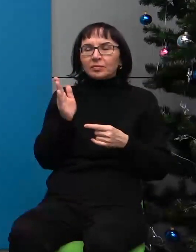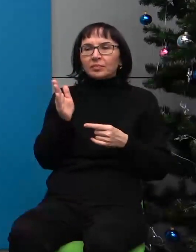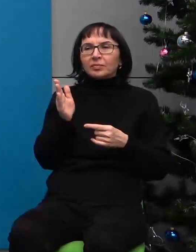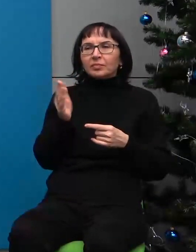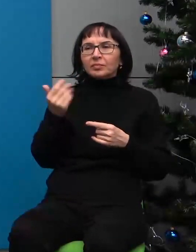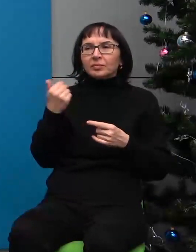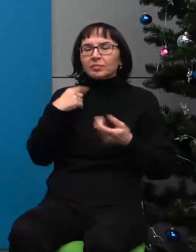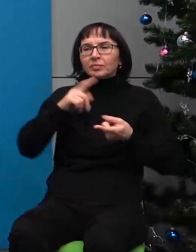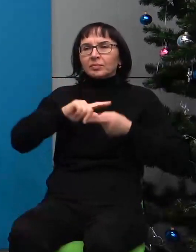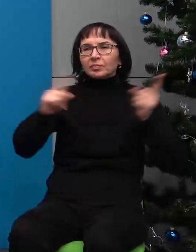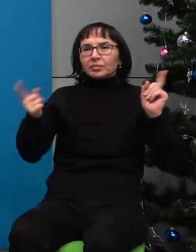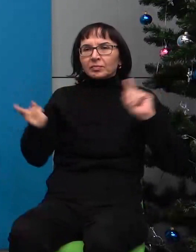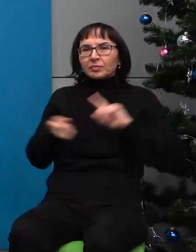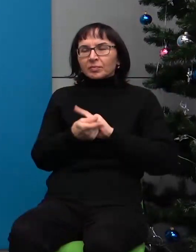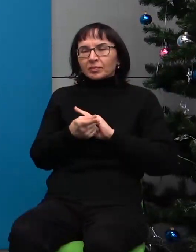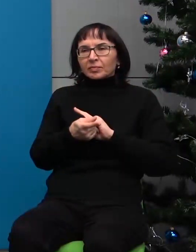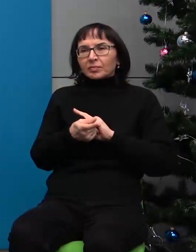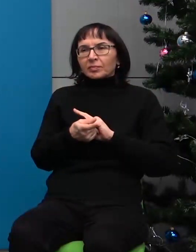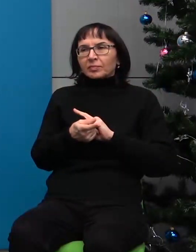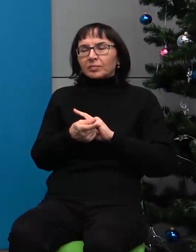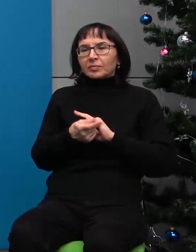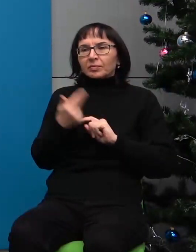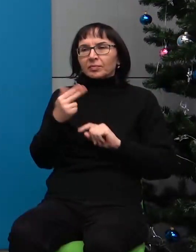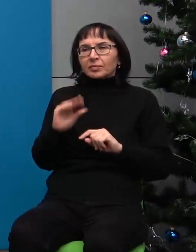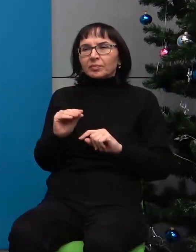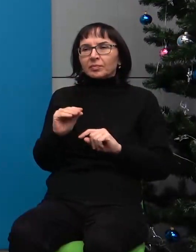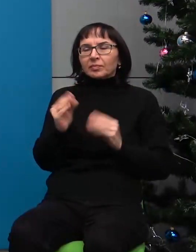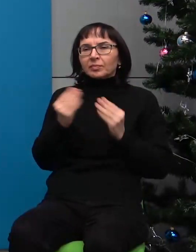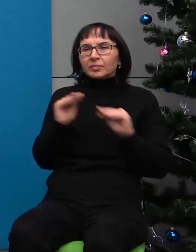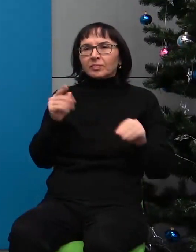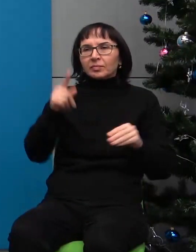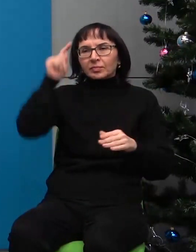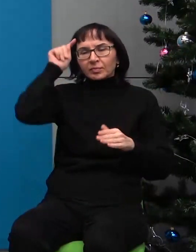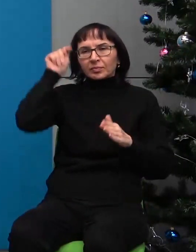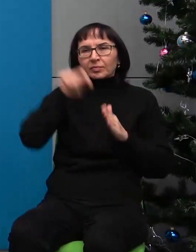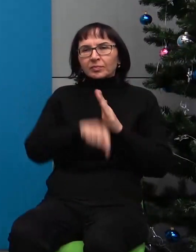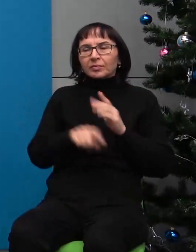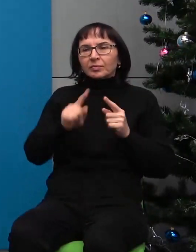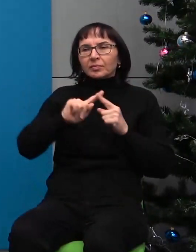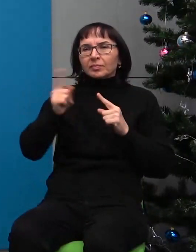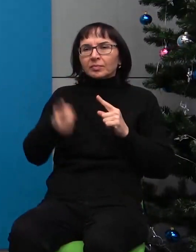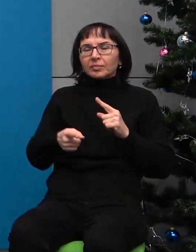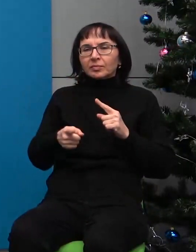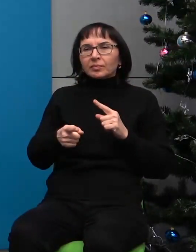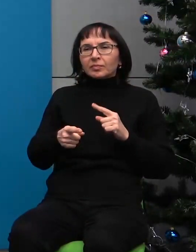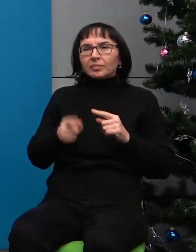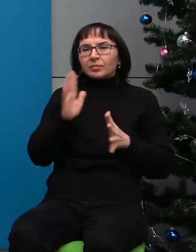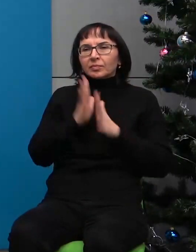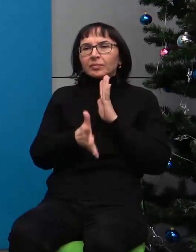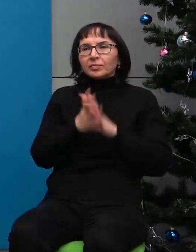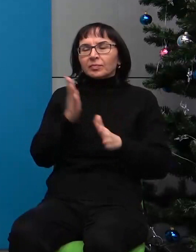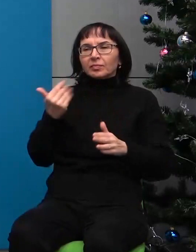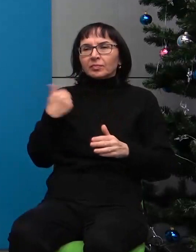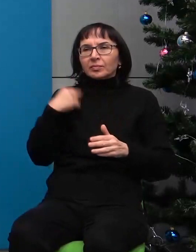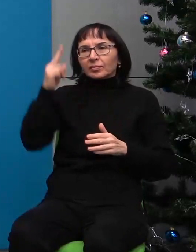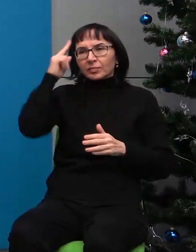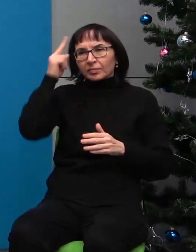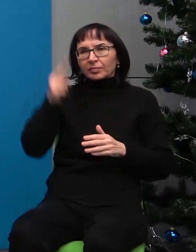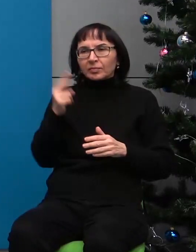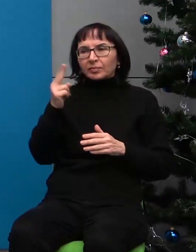I zegara to mowy tam. No nie. Największym wrogiem po wojnie byli komuniści. A który komunistów zna lepiej, jak nie ten, który z nimi walczył,